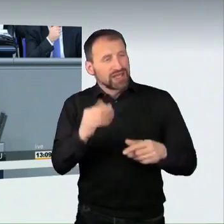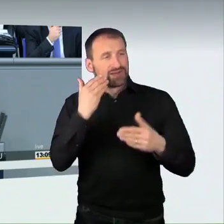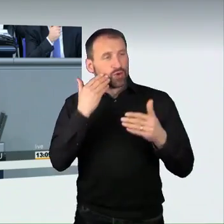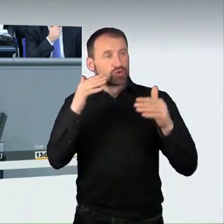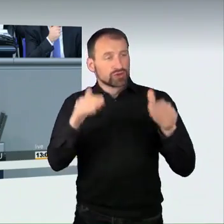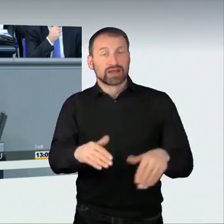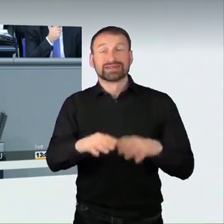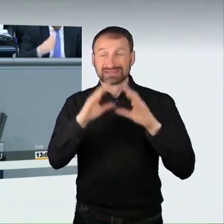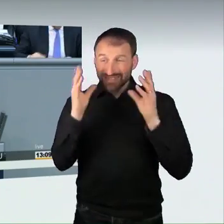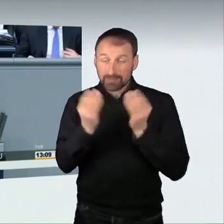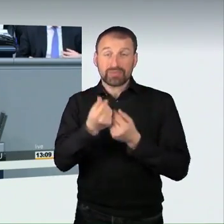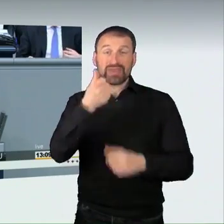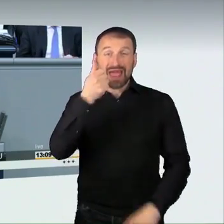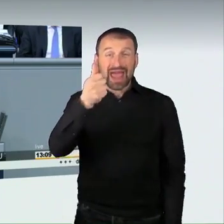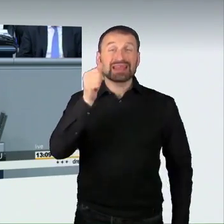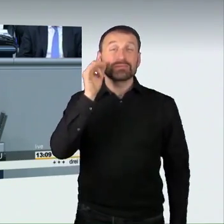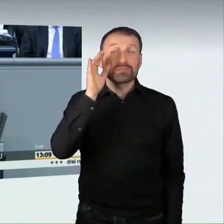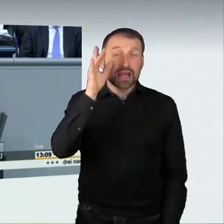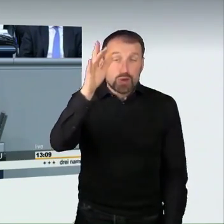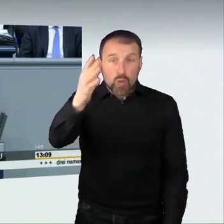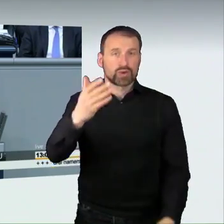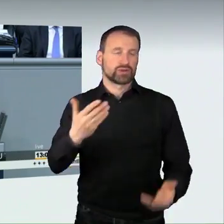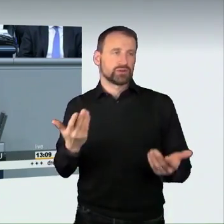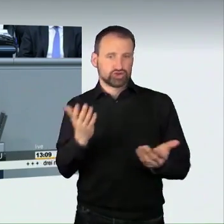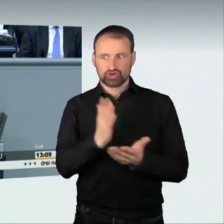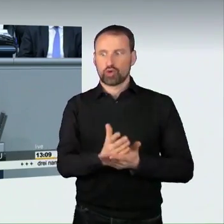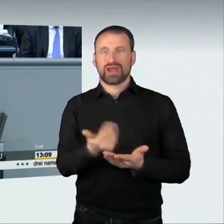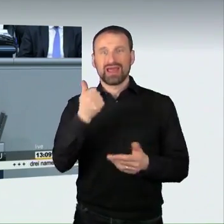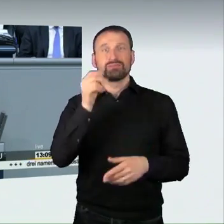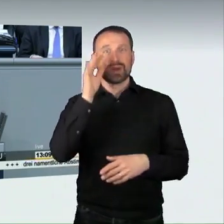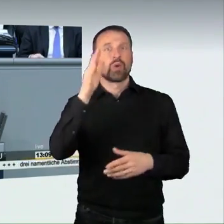Ich höre kein einziges Wort darüber, wie sich dieser Mietwohnungsbestand